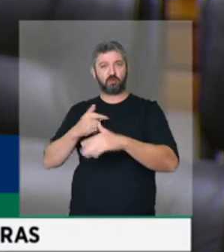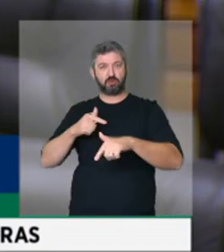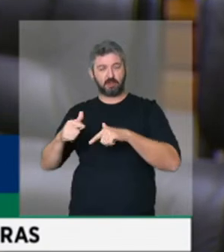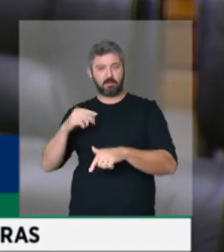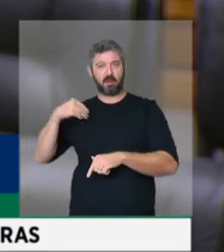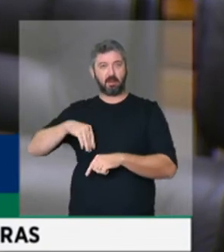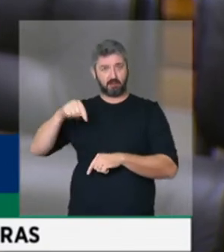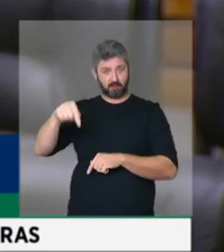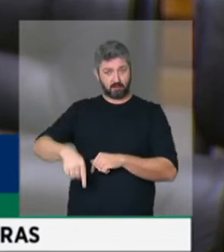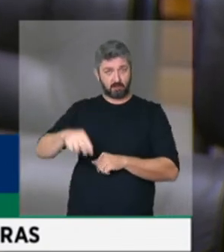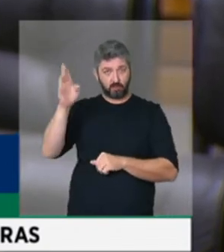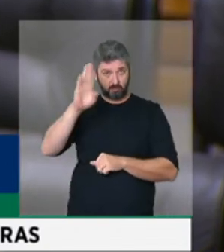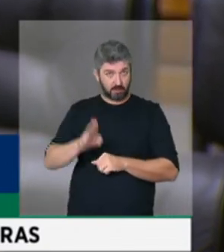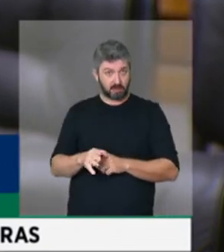DISTRIBUIÇÃO DE ENERGIA DO PAÍS... A CONTA DOS